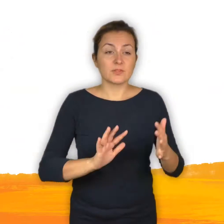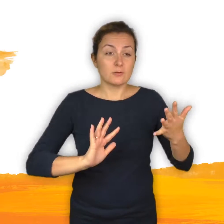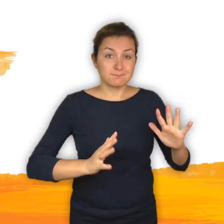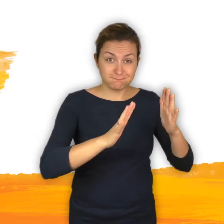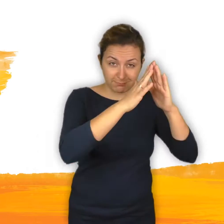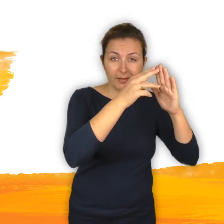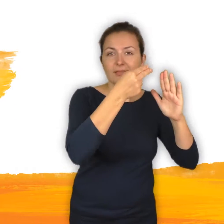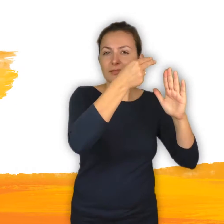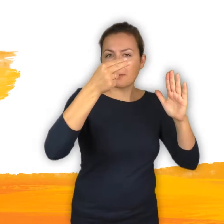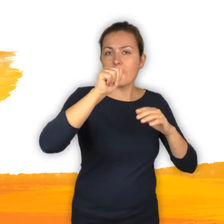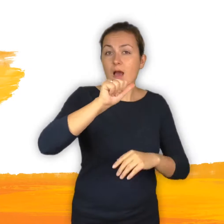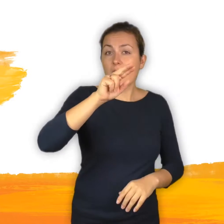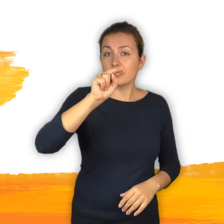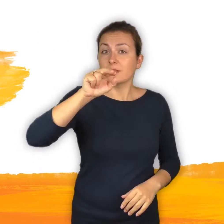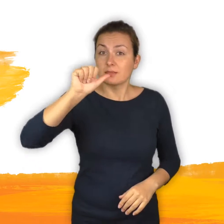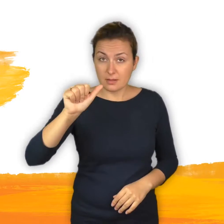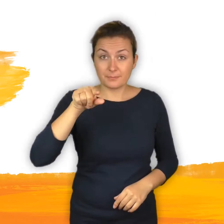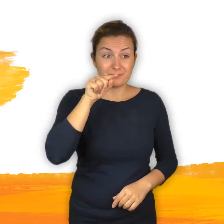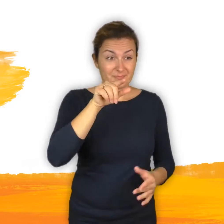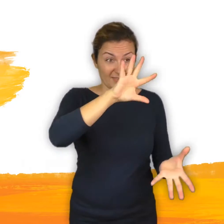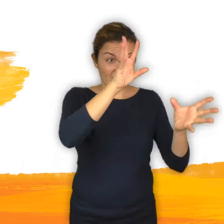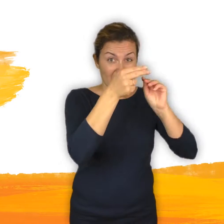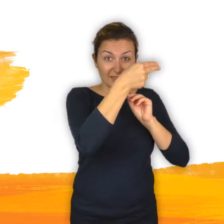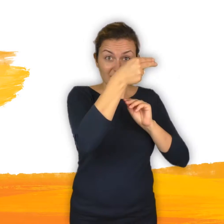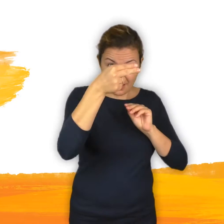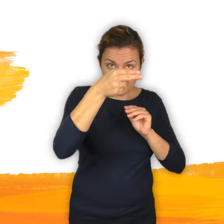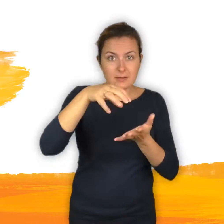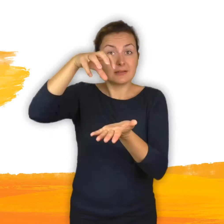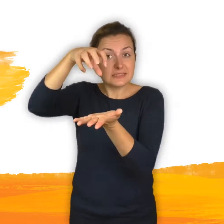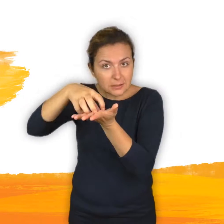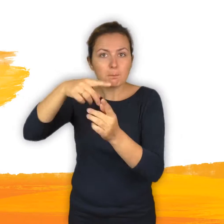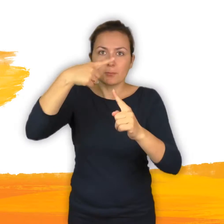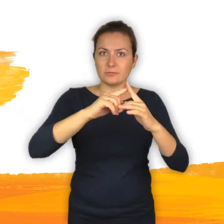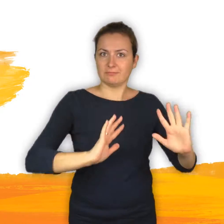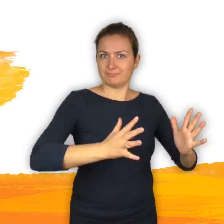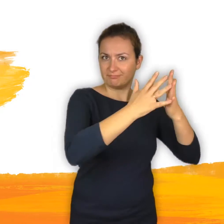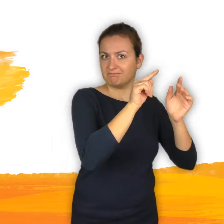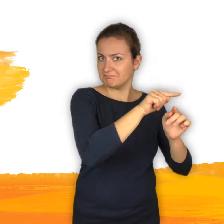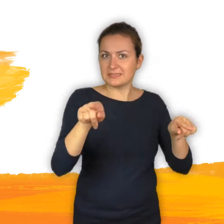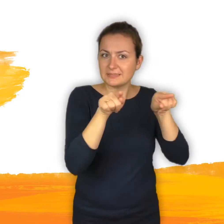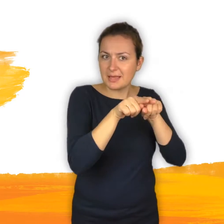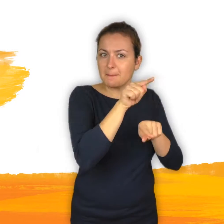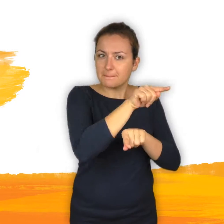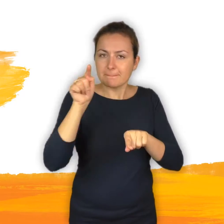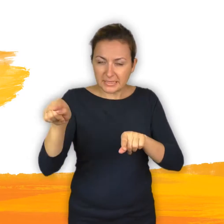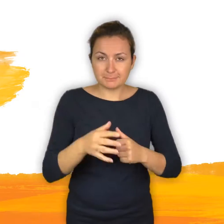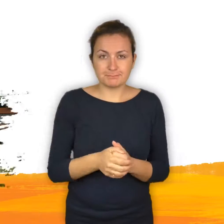Góra św. Anny. To nazwa góry i wsi przy niej.